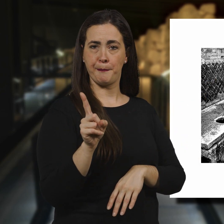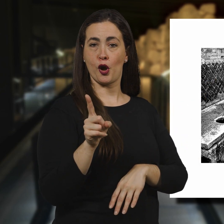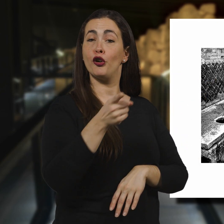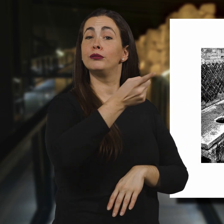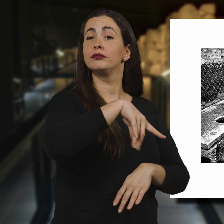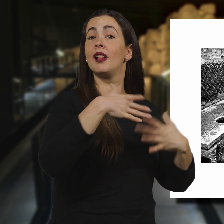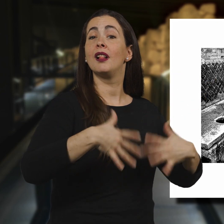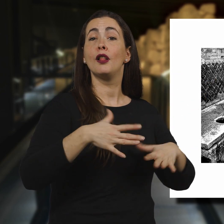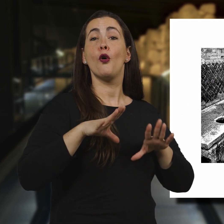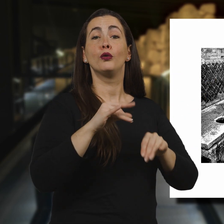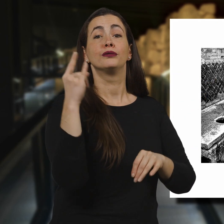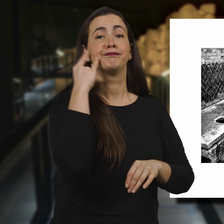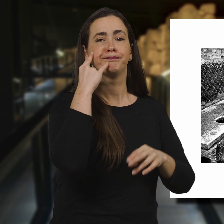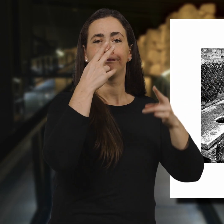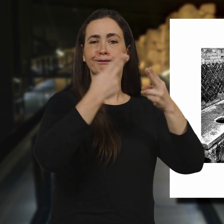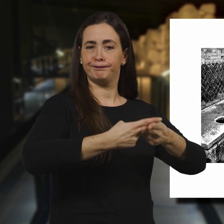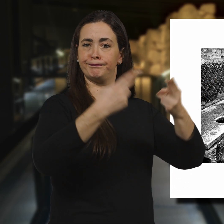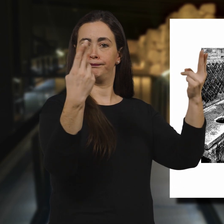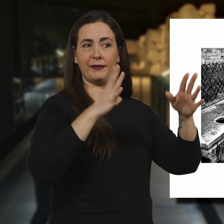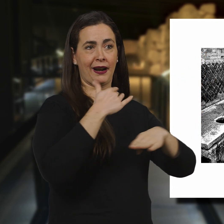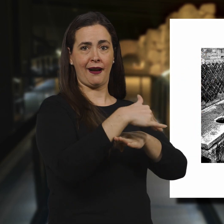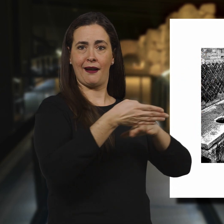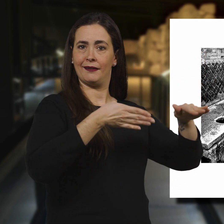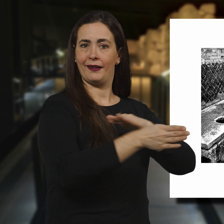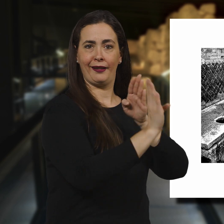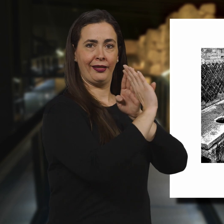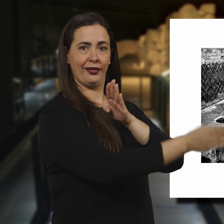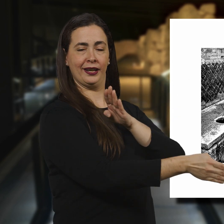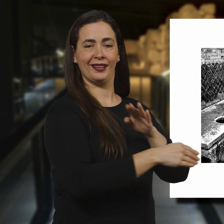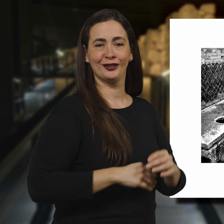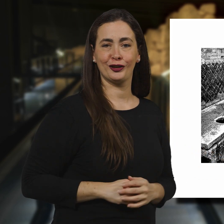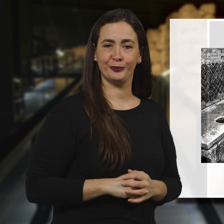de públiques amb accés directe des del carrer.